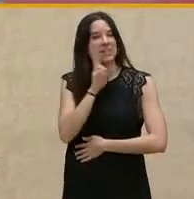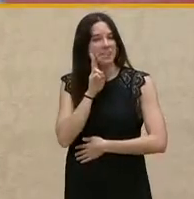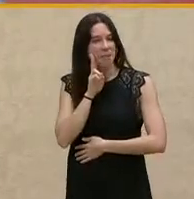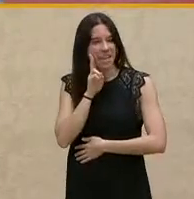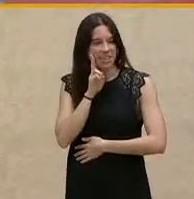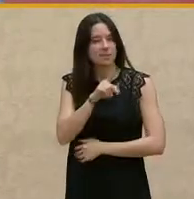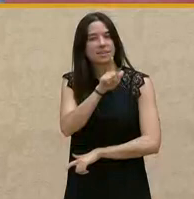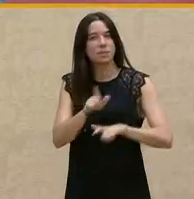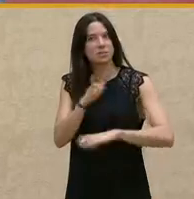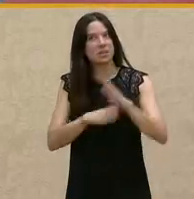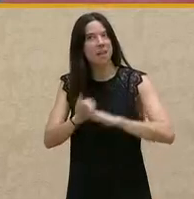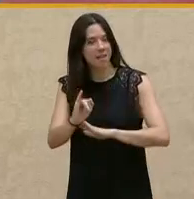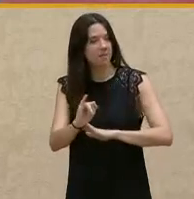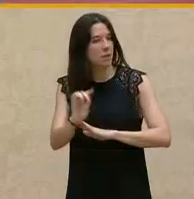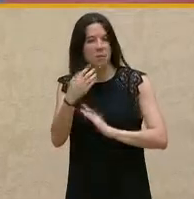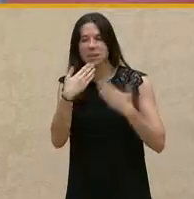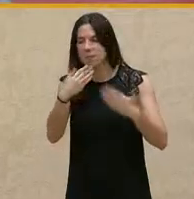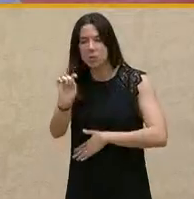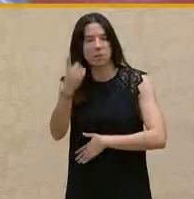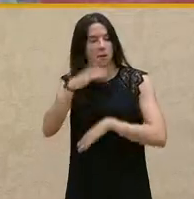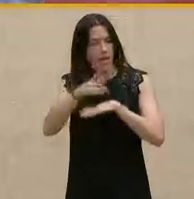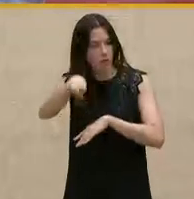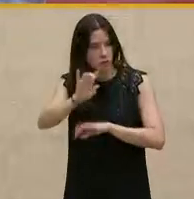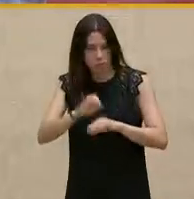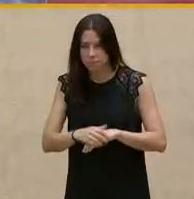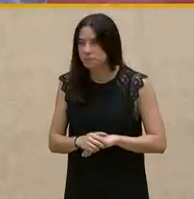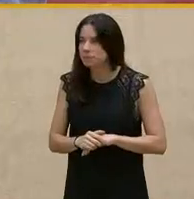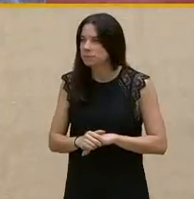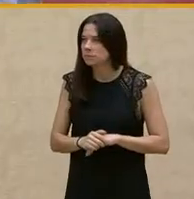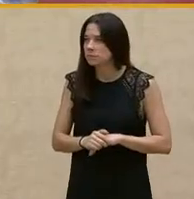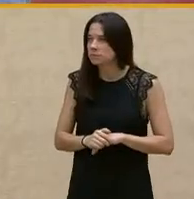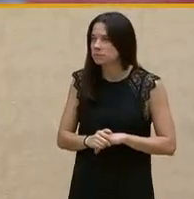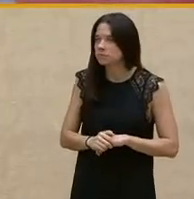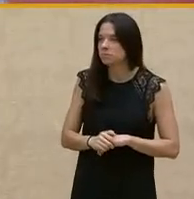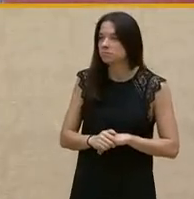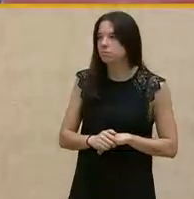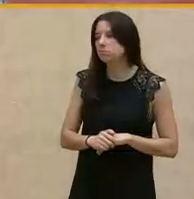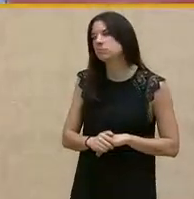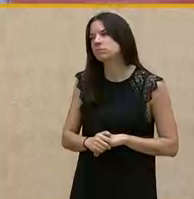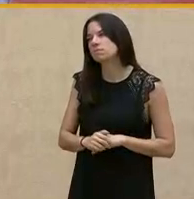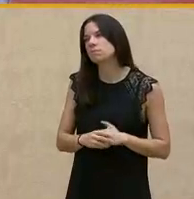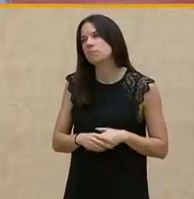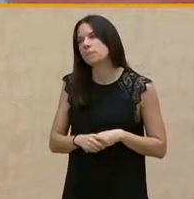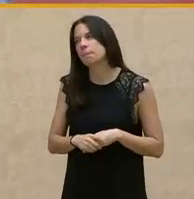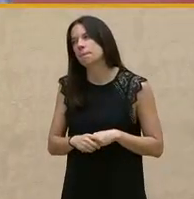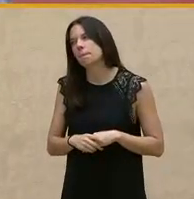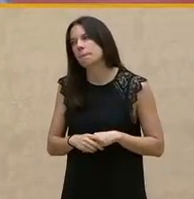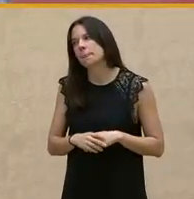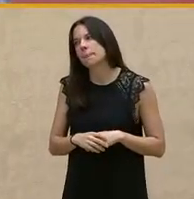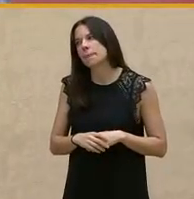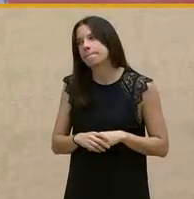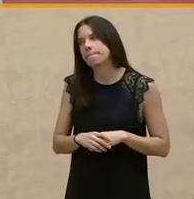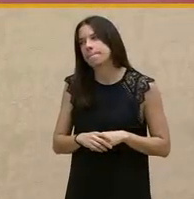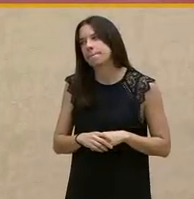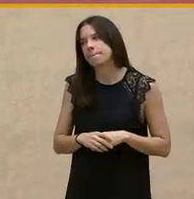de las personas con discapacidad. Yo escuchar a, creo que era Pilar,